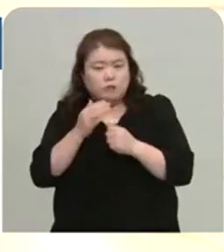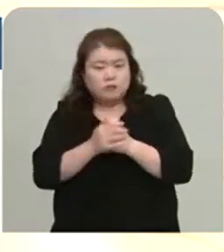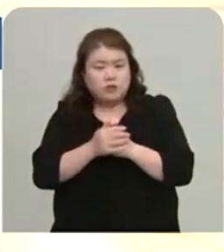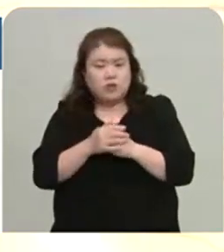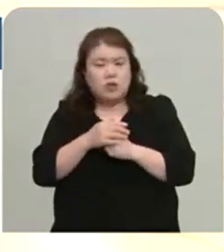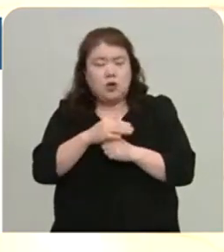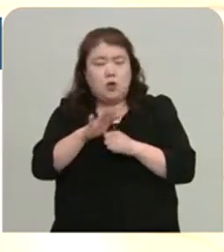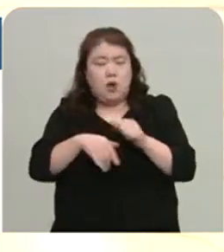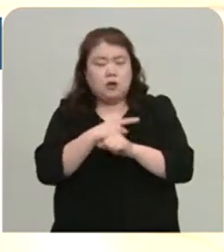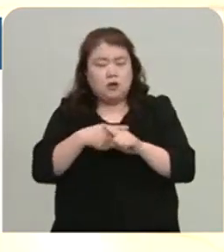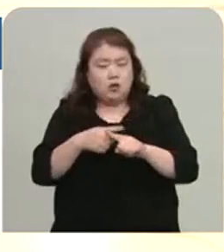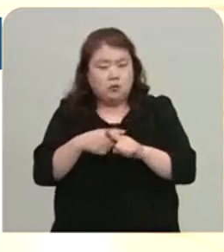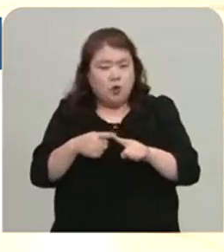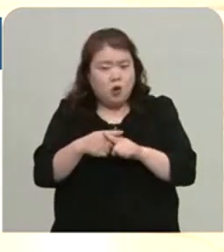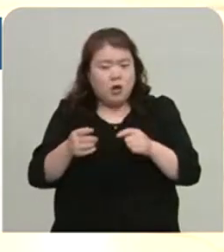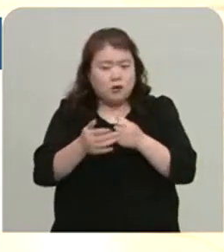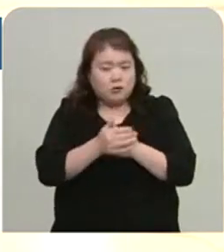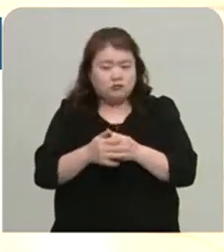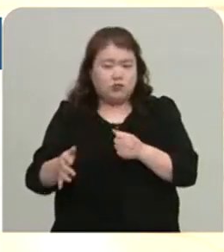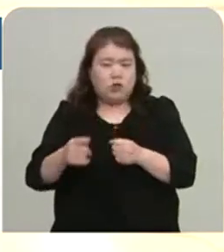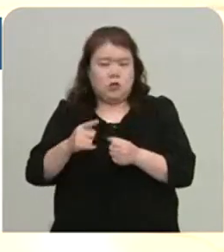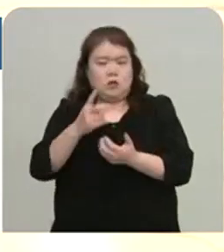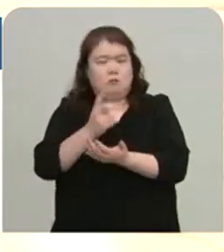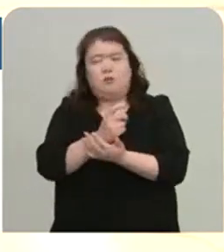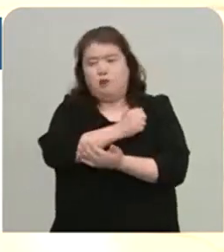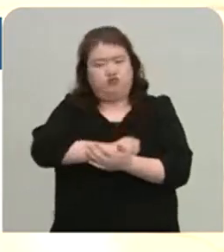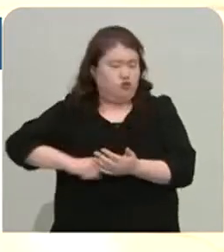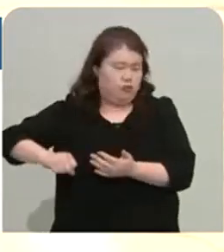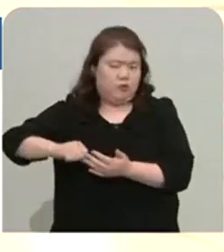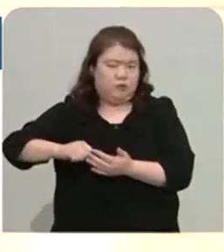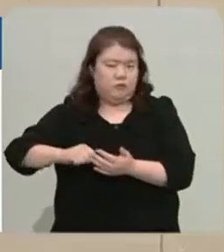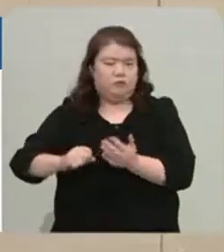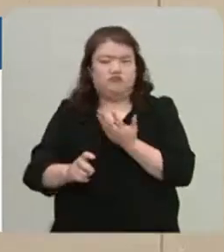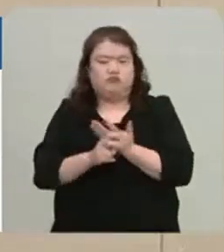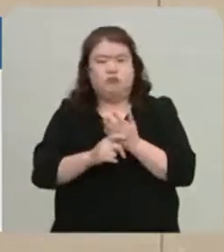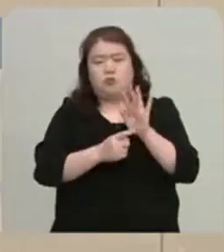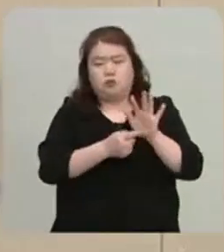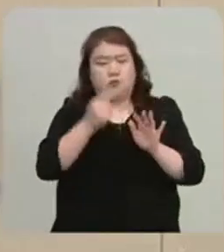것이기 때문에 원자력안전법에 위반되는 위법한